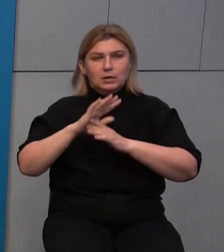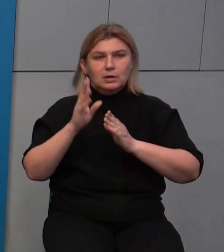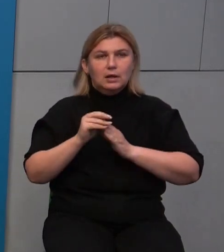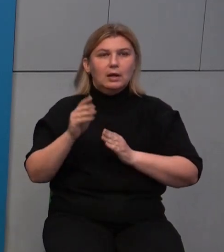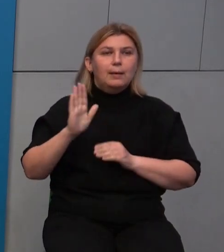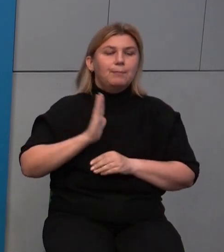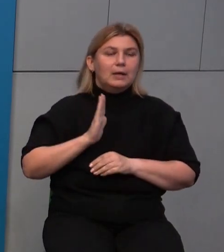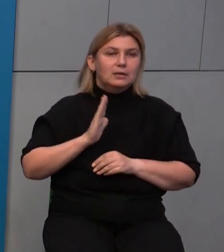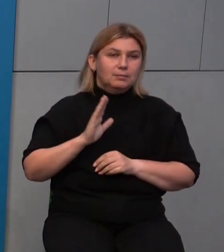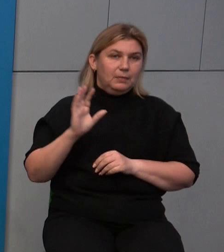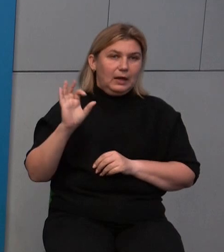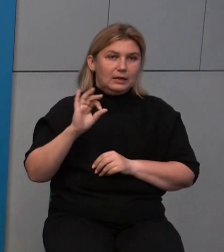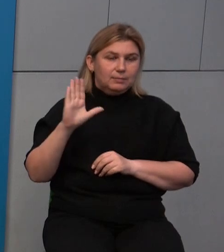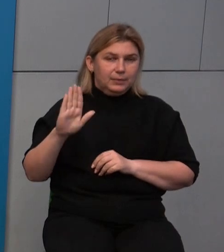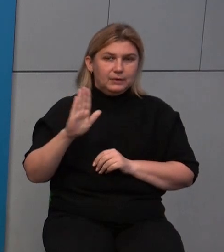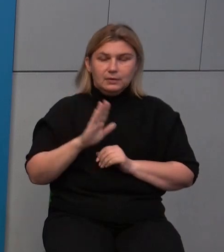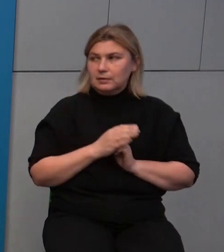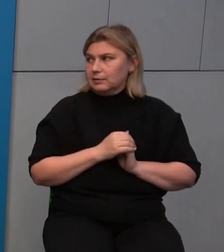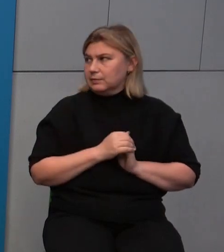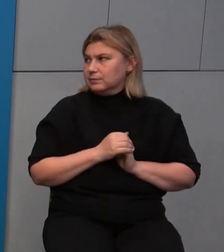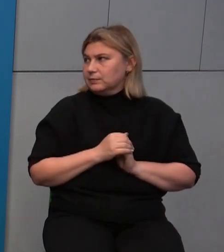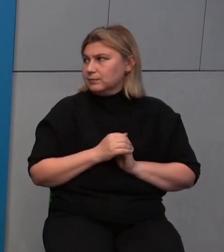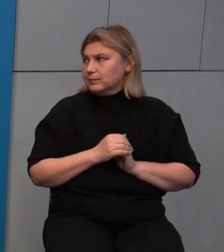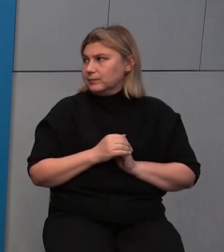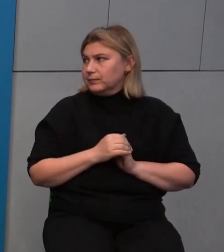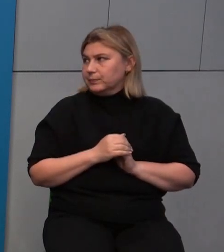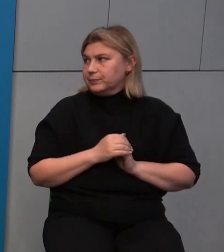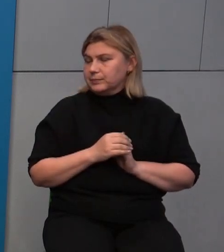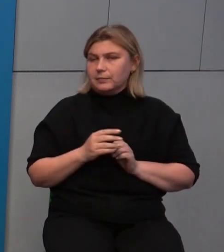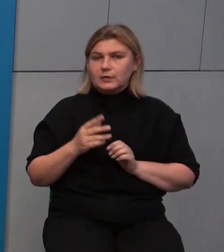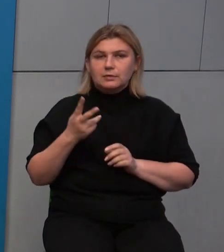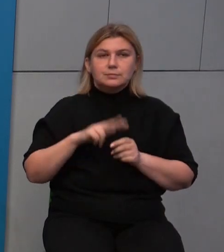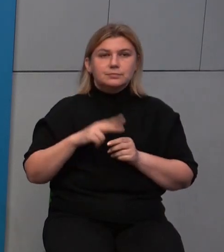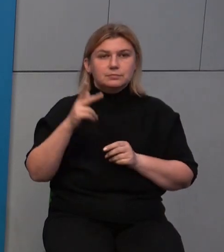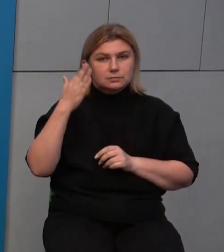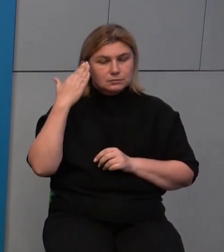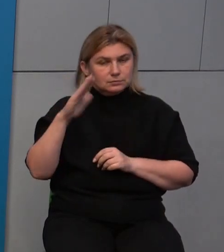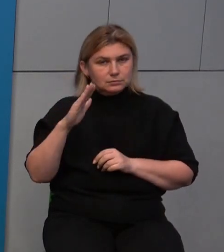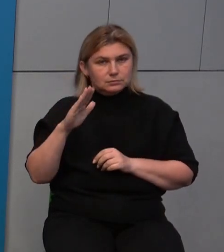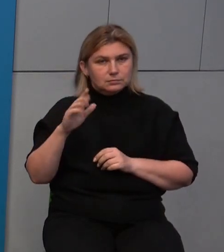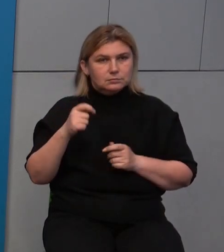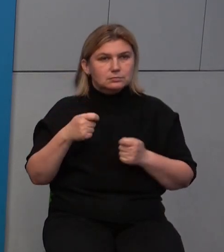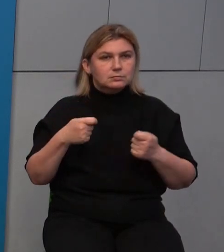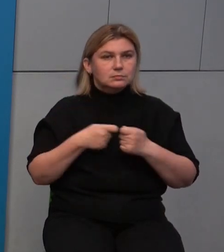która zamiast właśnie pokładać nadzieję w współpracowniku tajnym,